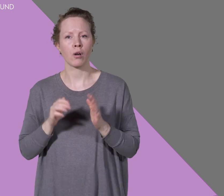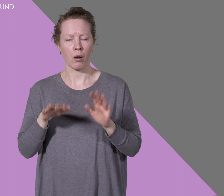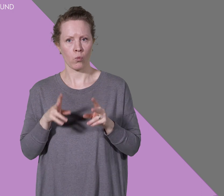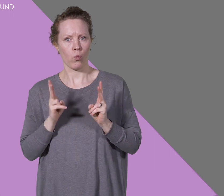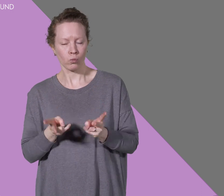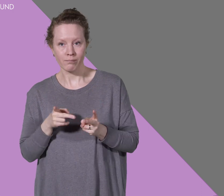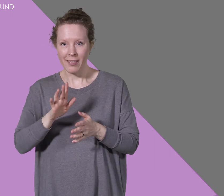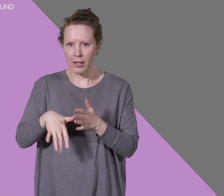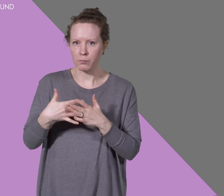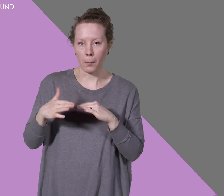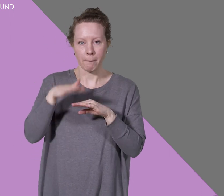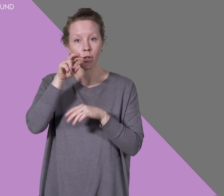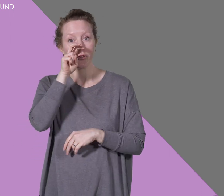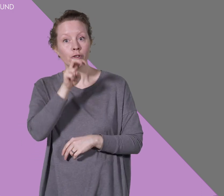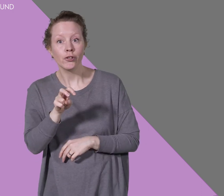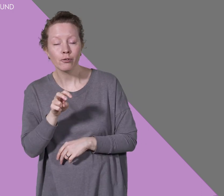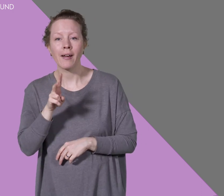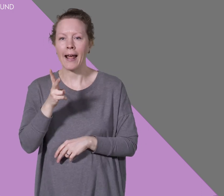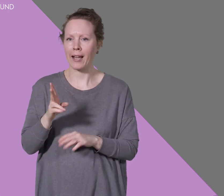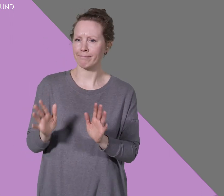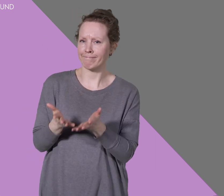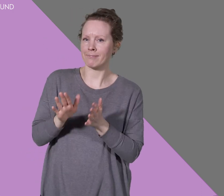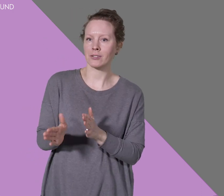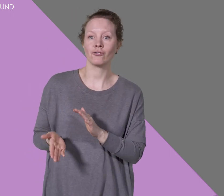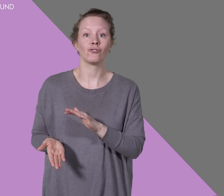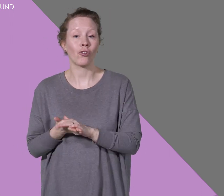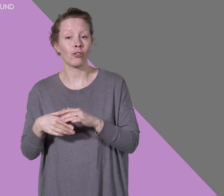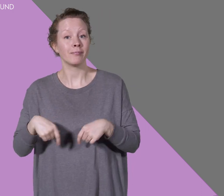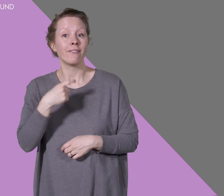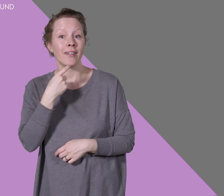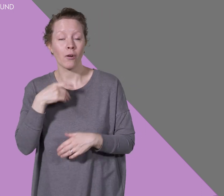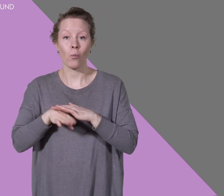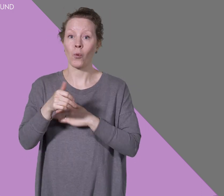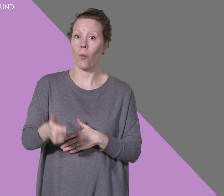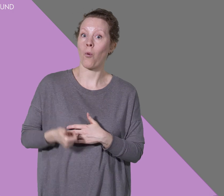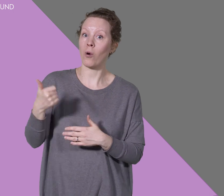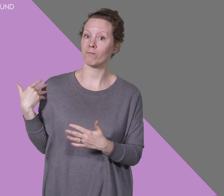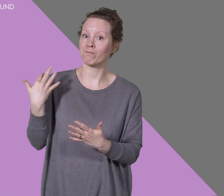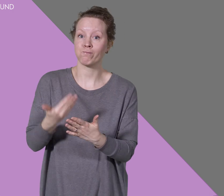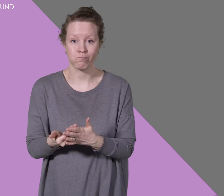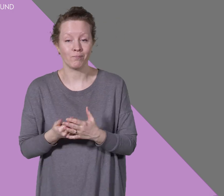och synliggjort teckenspråken och på så sätt främjat deras ställning - i Finland under det gångna året.